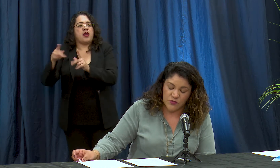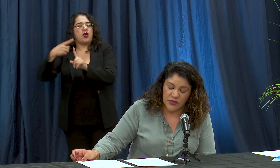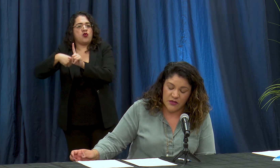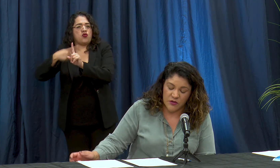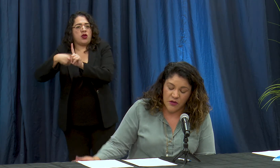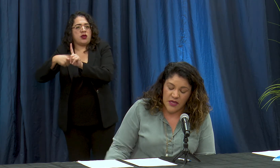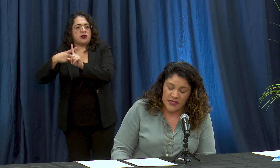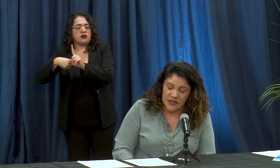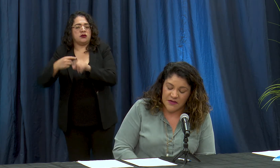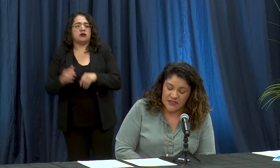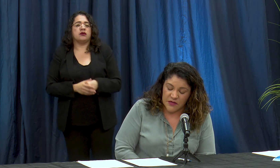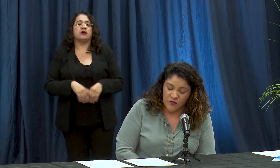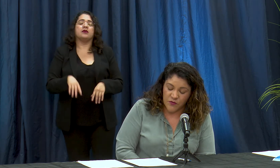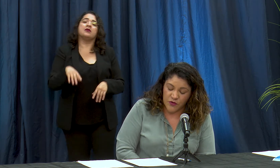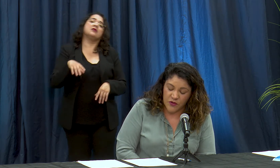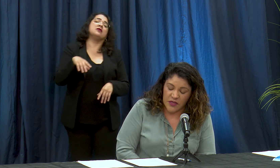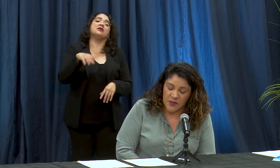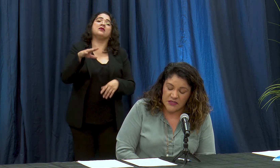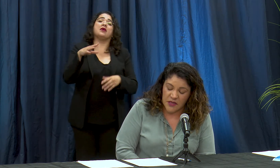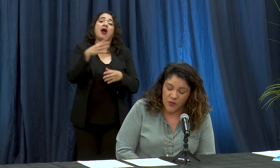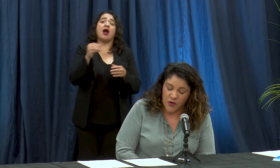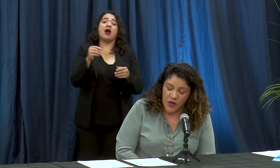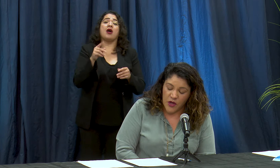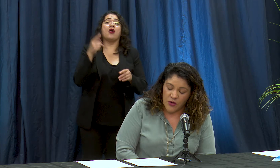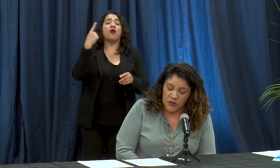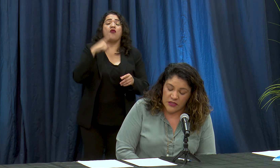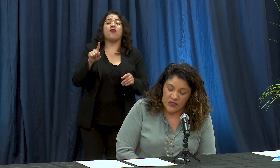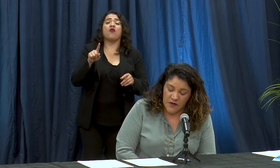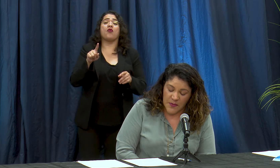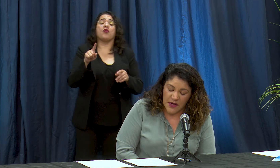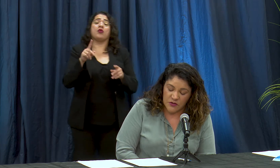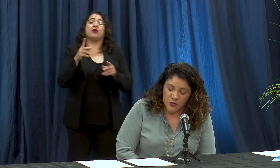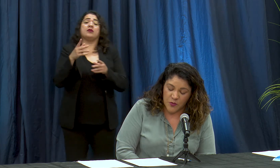buscando s table ser un fondo de pressed amo wrote ateva para los propietarios